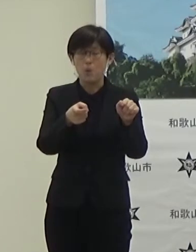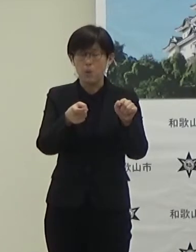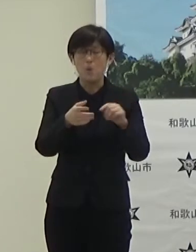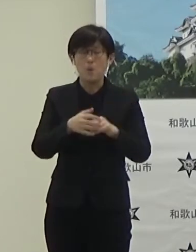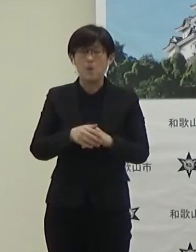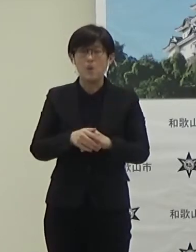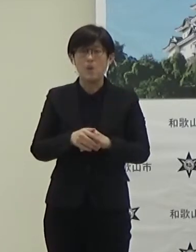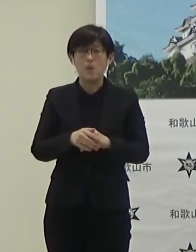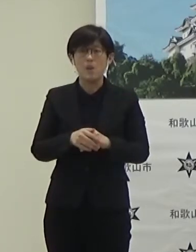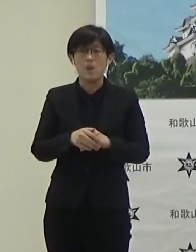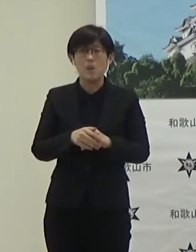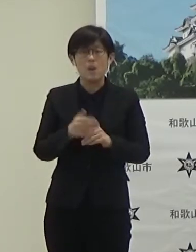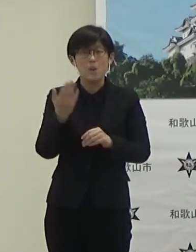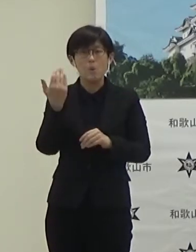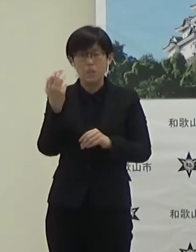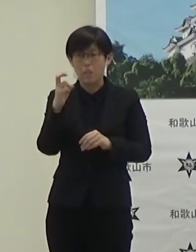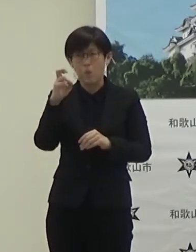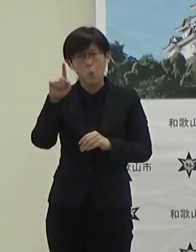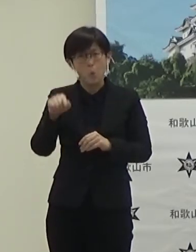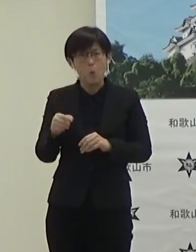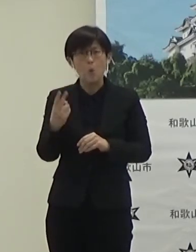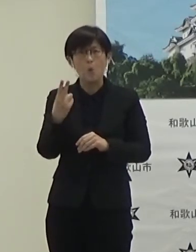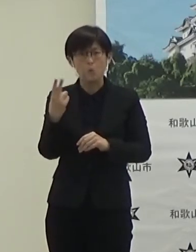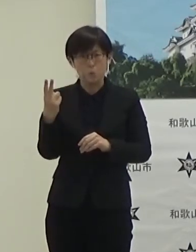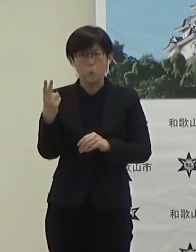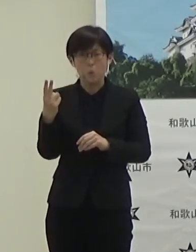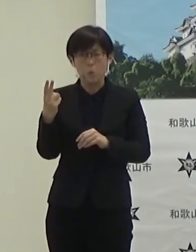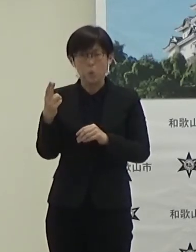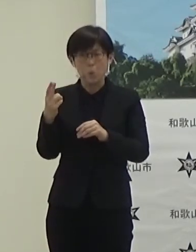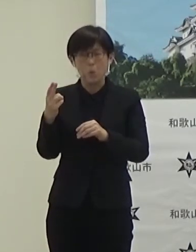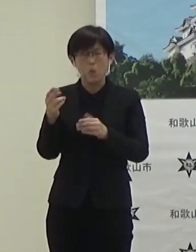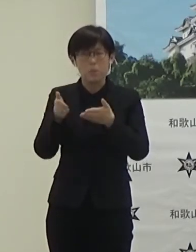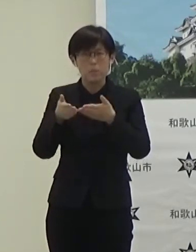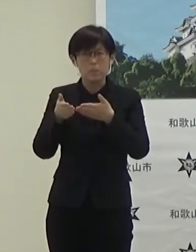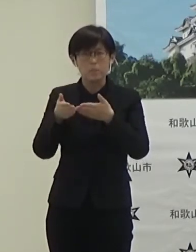この間ローロー船が入った時も下津へ行ってしまわれる方が多いんです